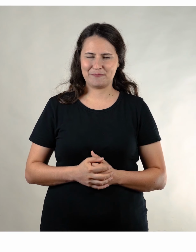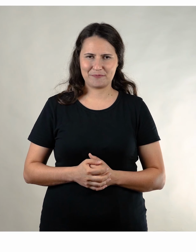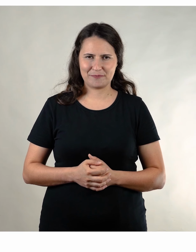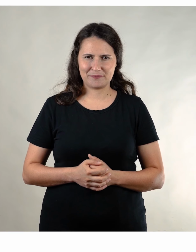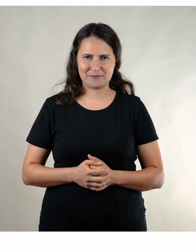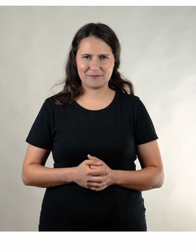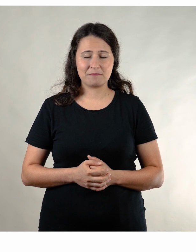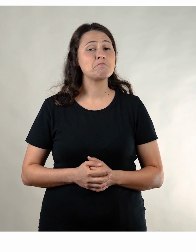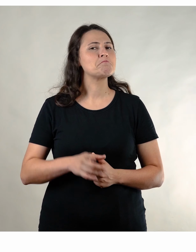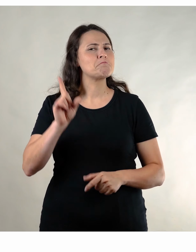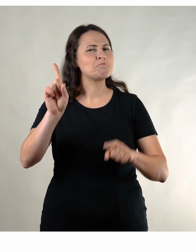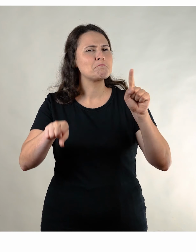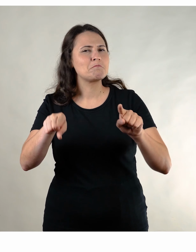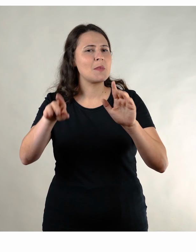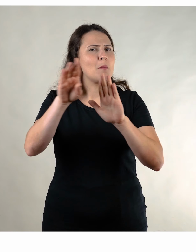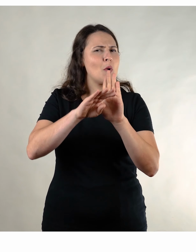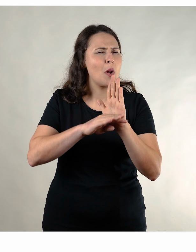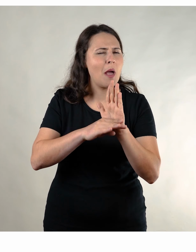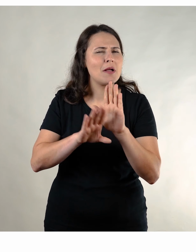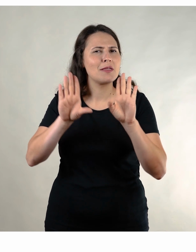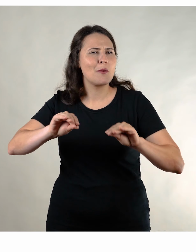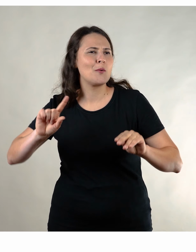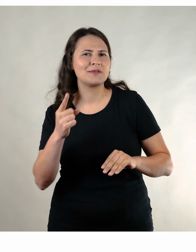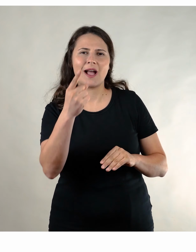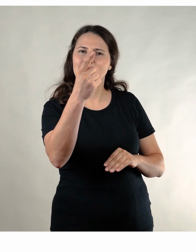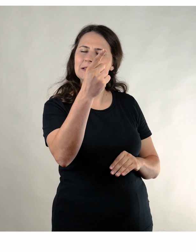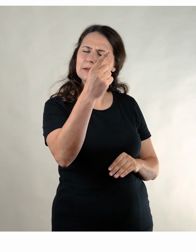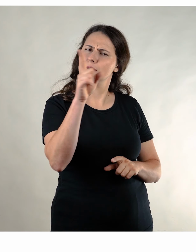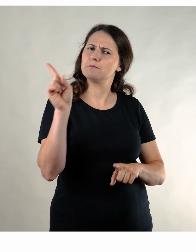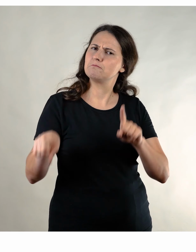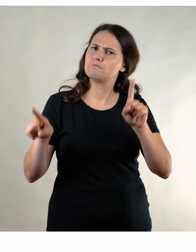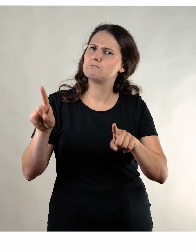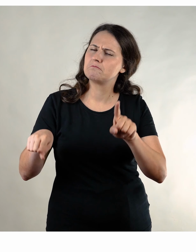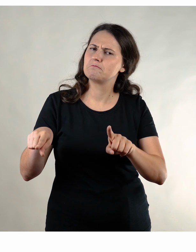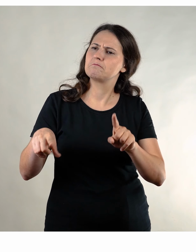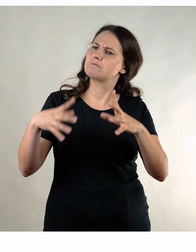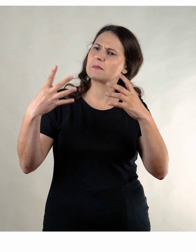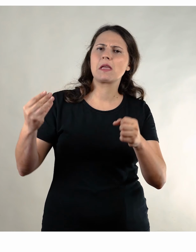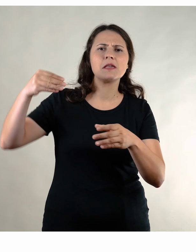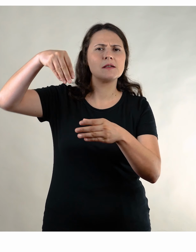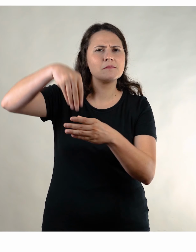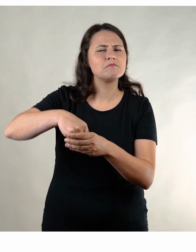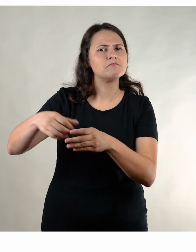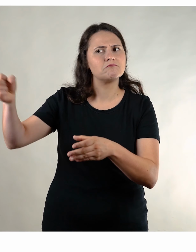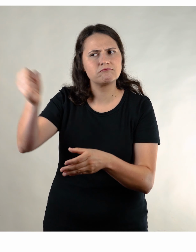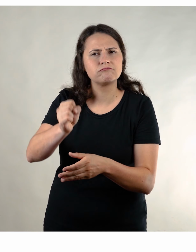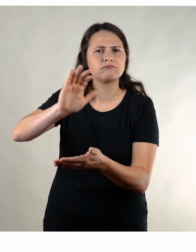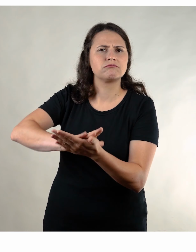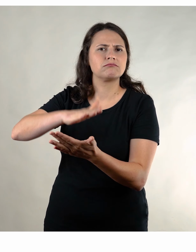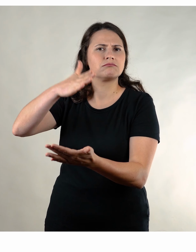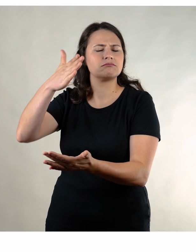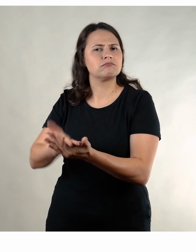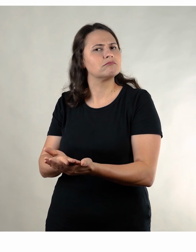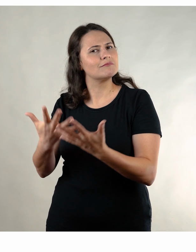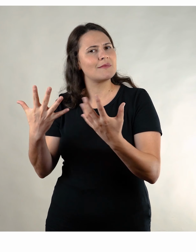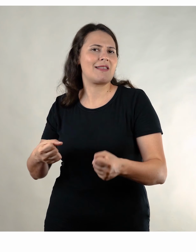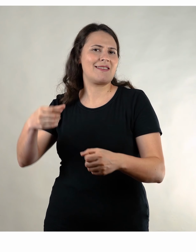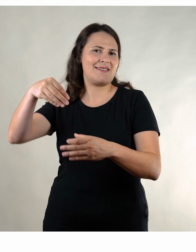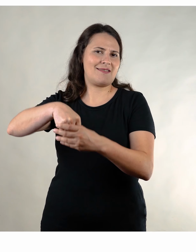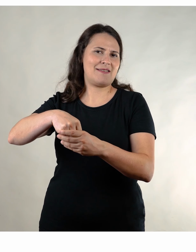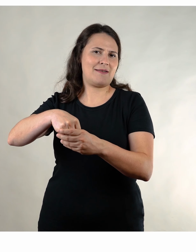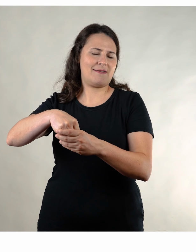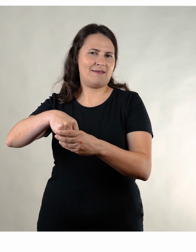Ορισμένα άλλα ταξιδιωτικά προγράμματα περιλαμβάνουν διερμηνείς νοηματικής γλώσσας